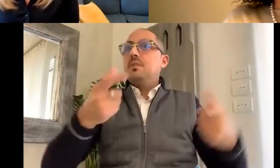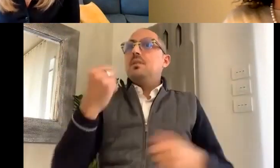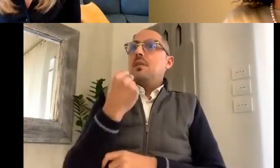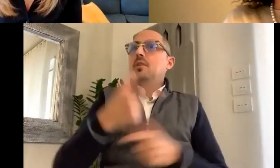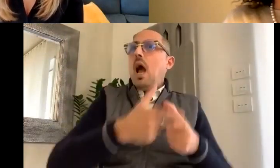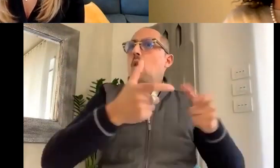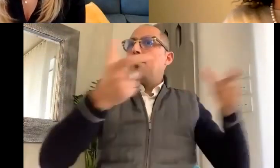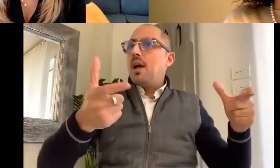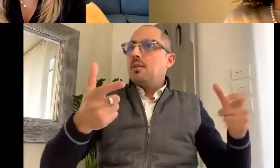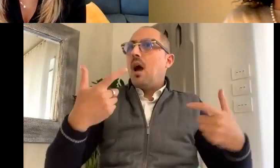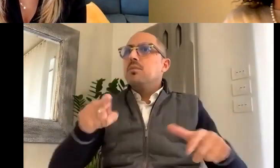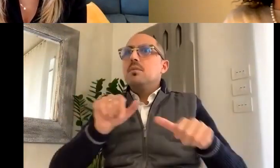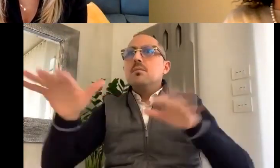adesso il Ministero della Sanità ci ha chiesto la collaborazione